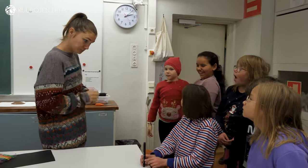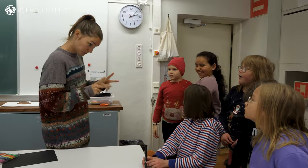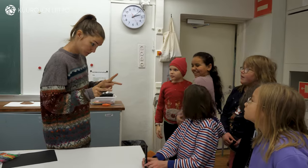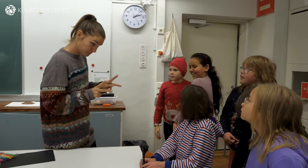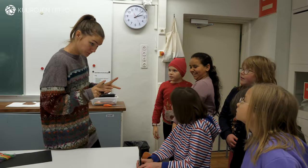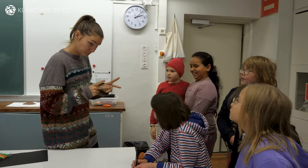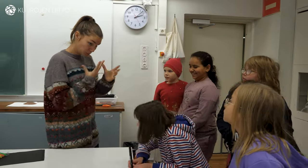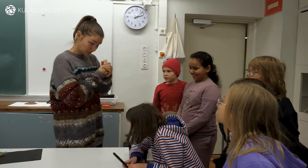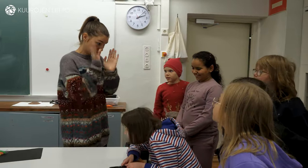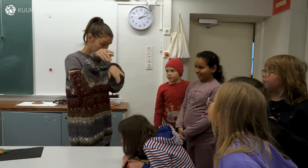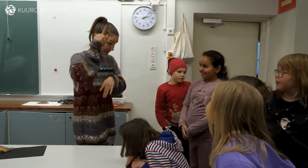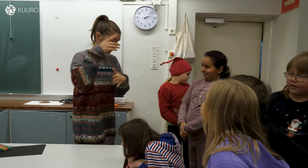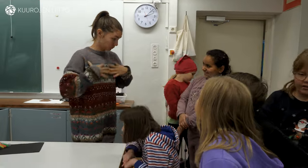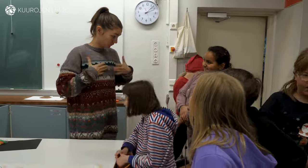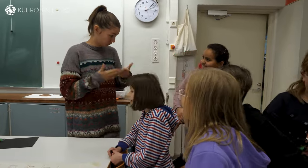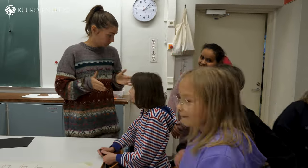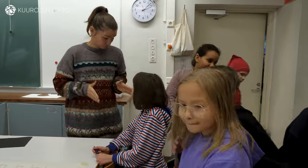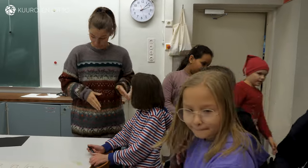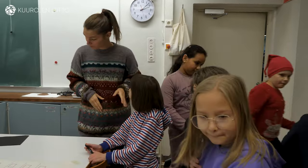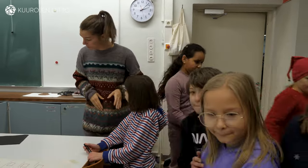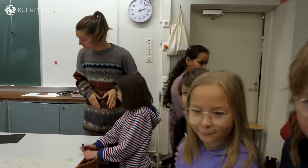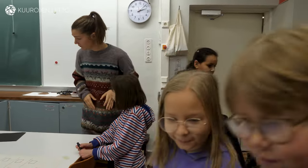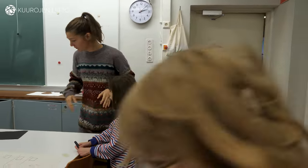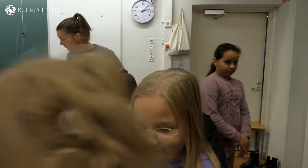Ok? Mennäänpä yhdessä pukuhuoneeseen.